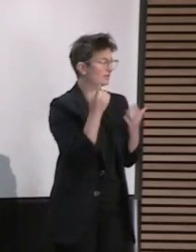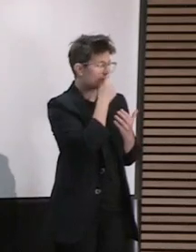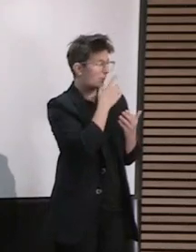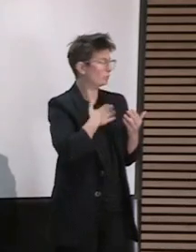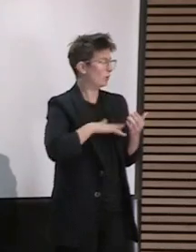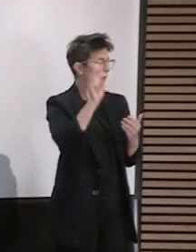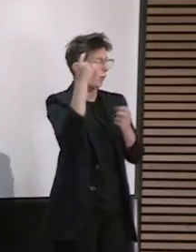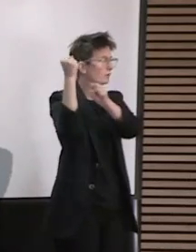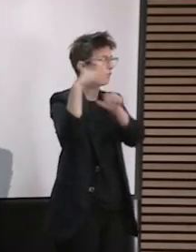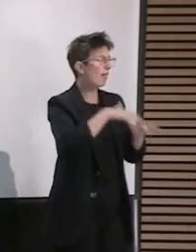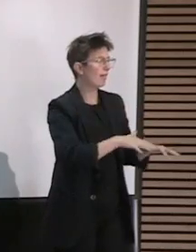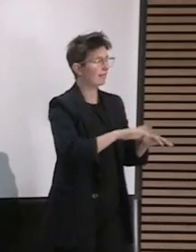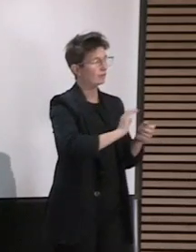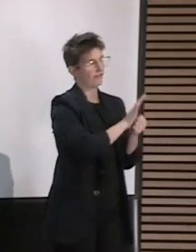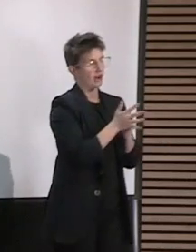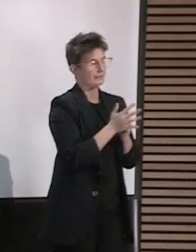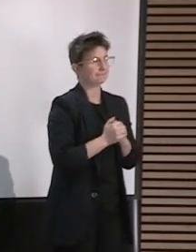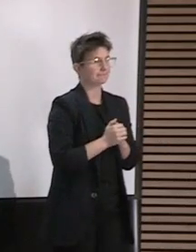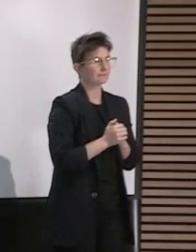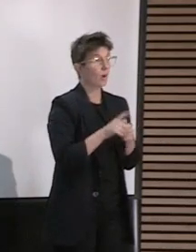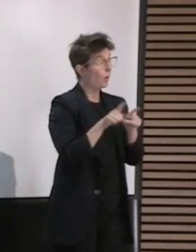me te tangihanga ka tono matou ki nga mea e neke ana ki waho